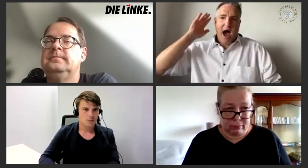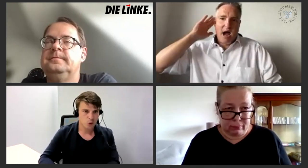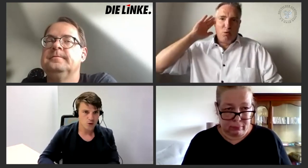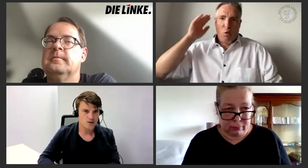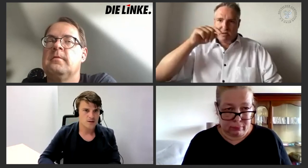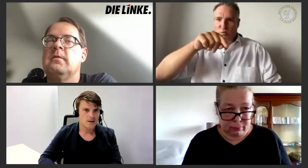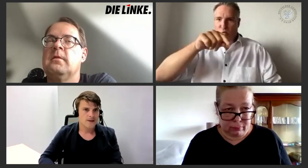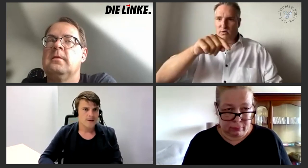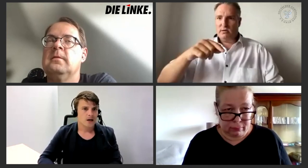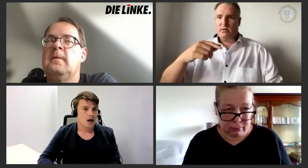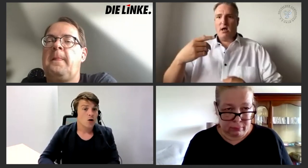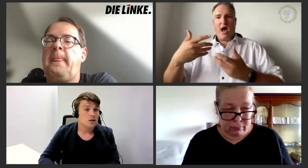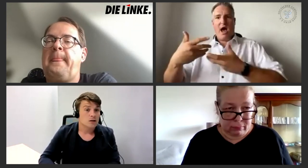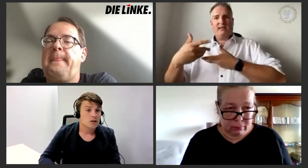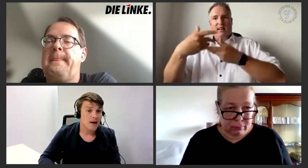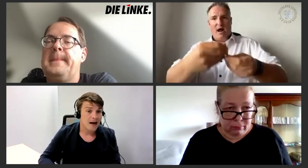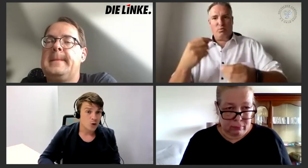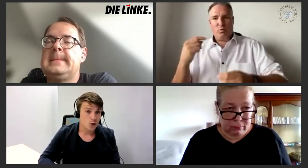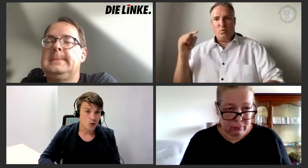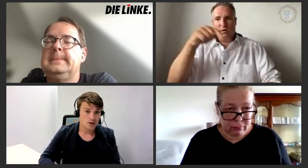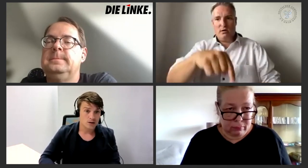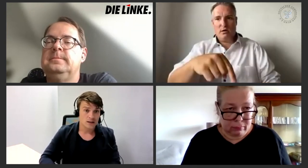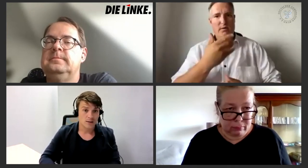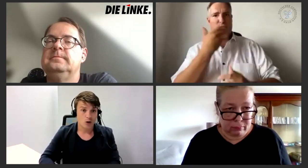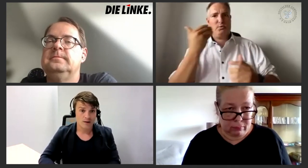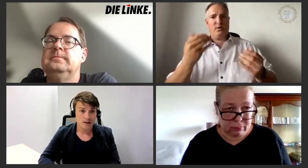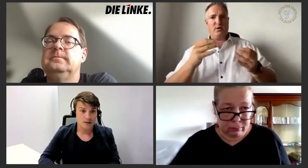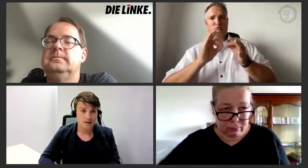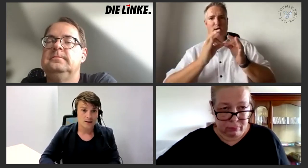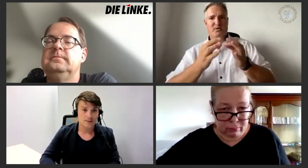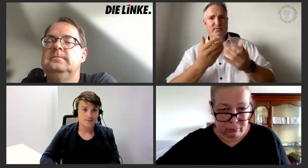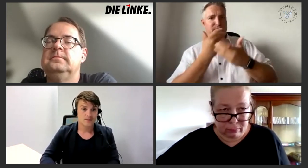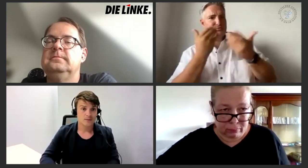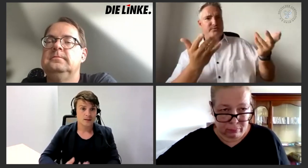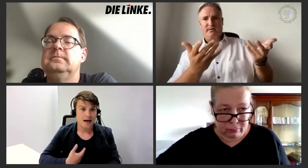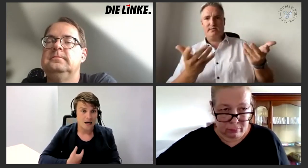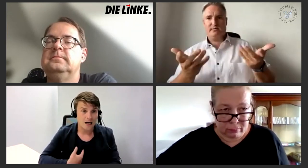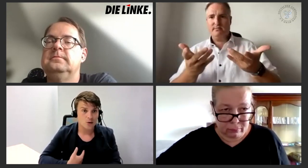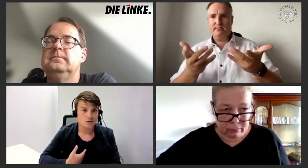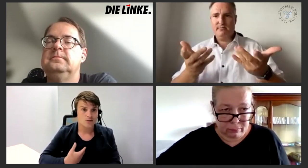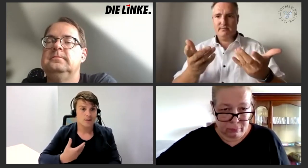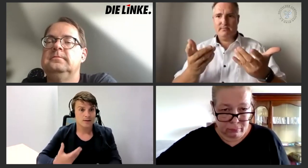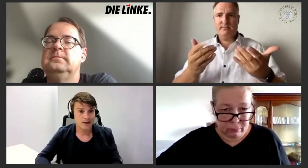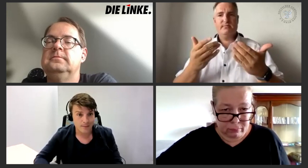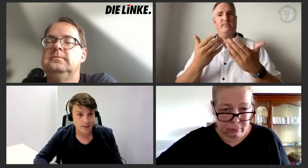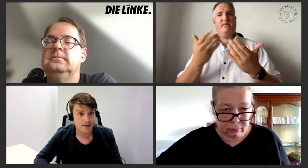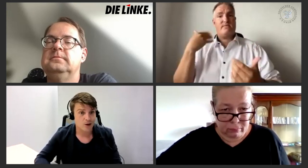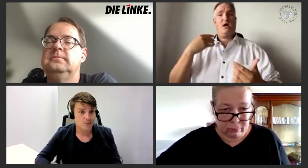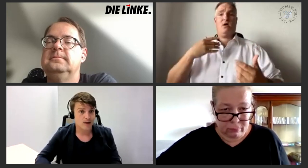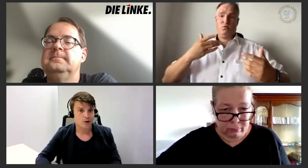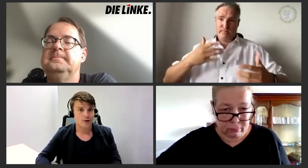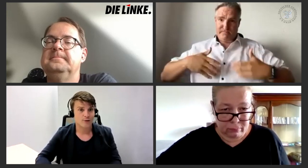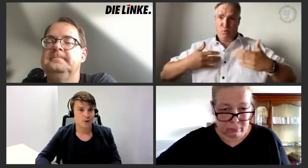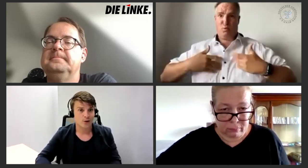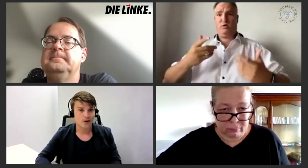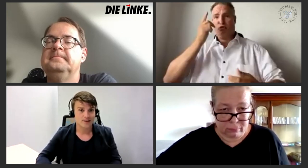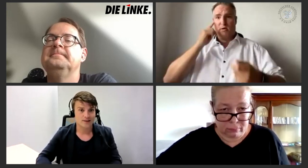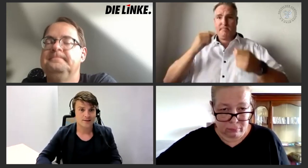vier Wochen+. Auch bei Anhörungen, da bekommen wir dann die Einladung, aber da ist dann kein Gebärdensprach-